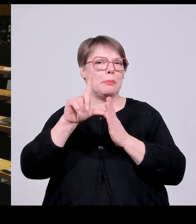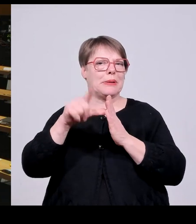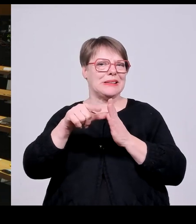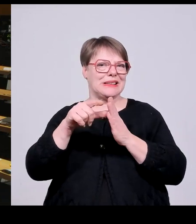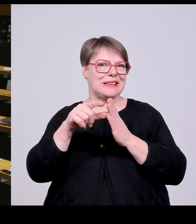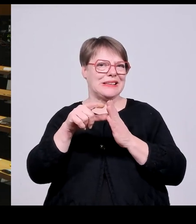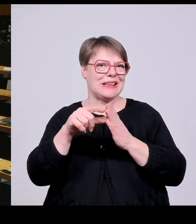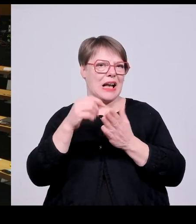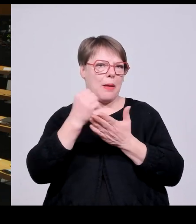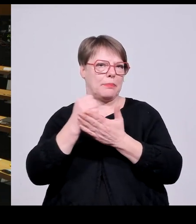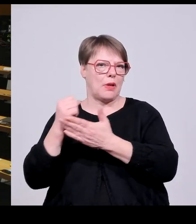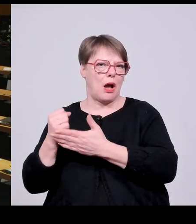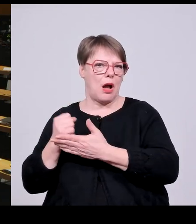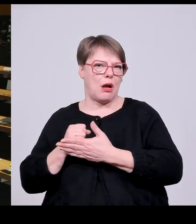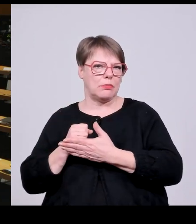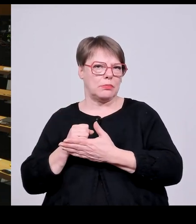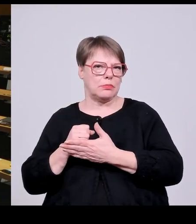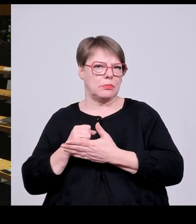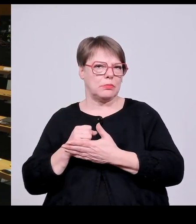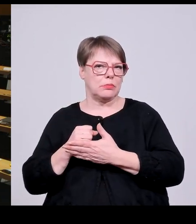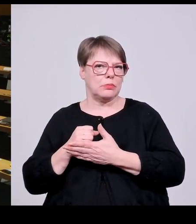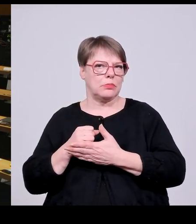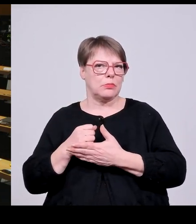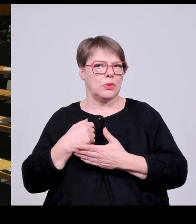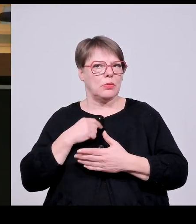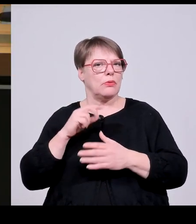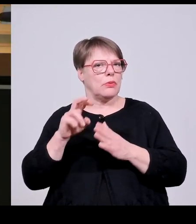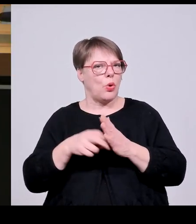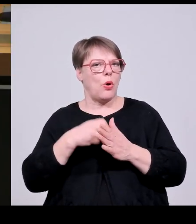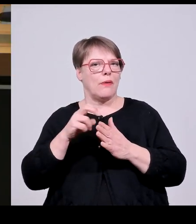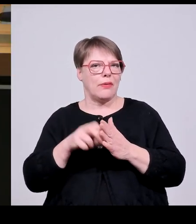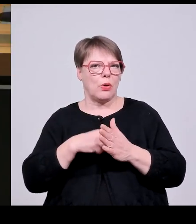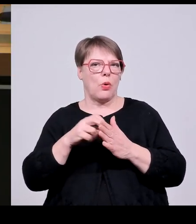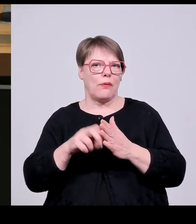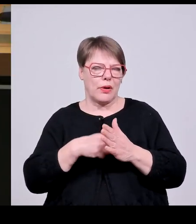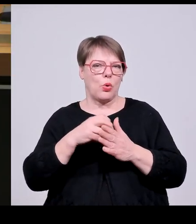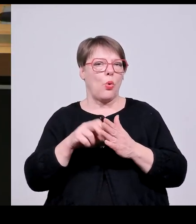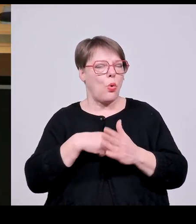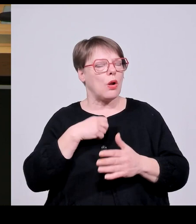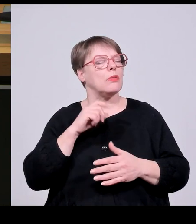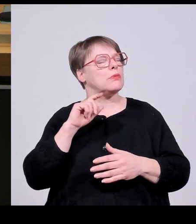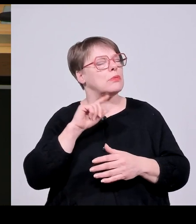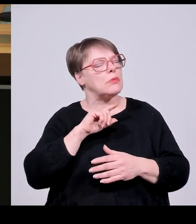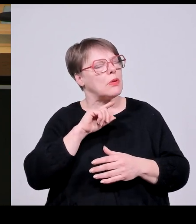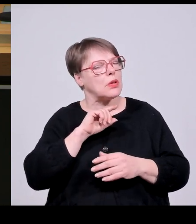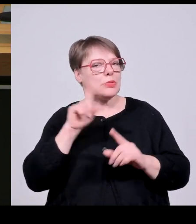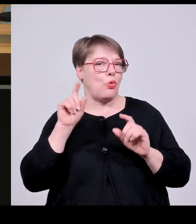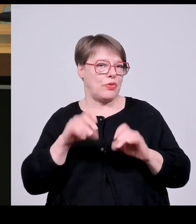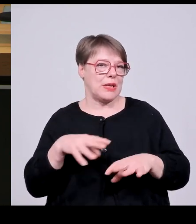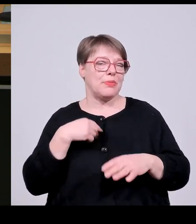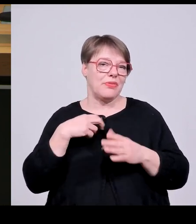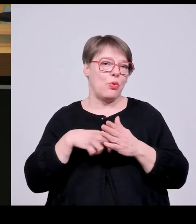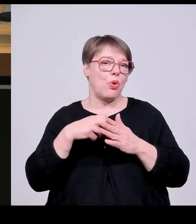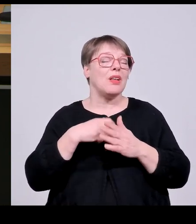neue Zusammensetzung unseres Parlaments, eine neue Zusammensetzung von 12 Bezirk Versammlung, und ich weiß, dass der